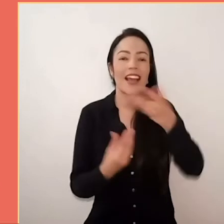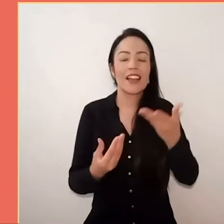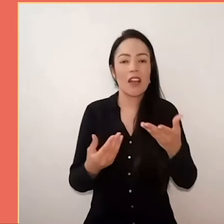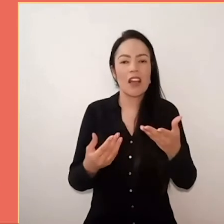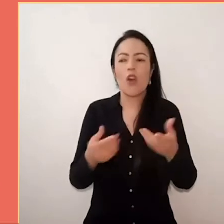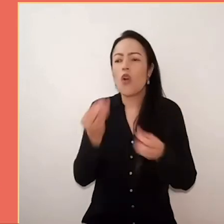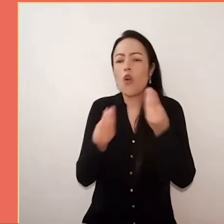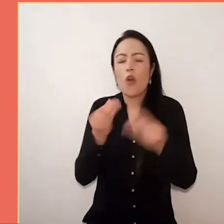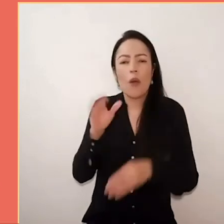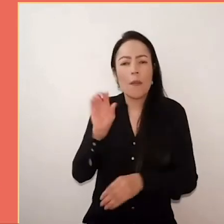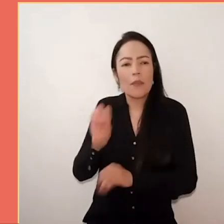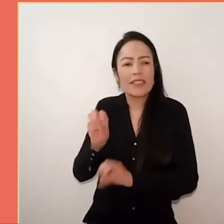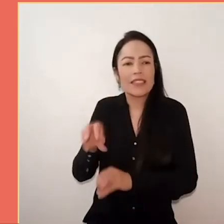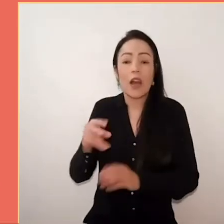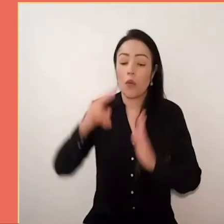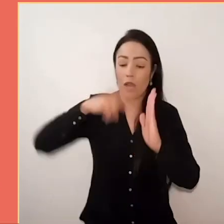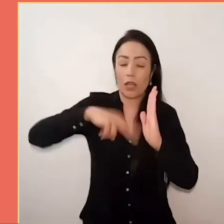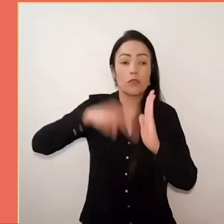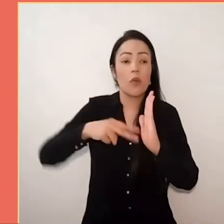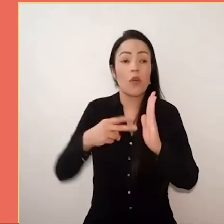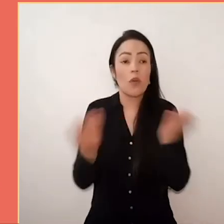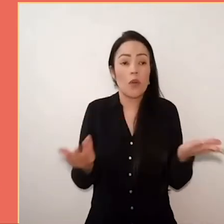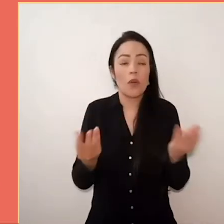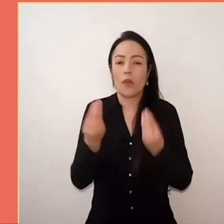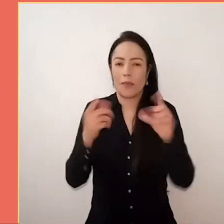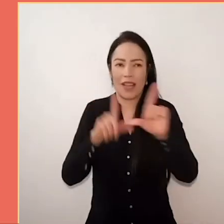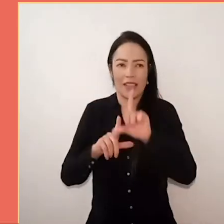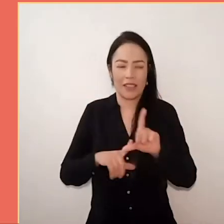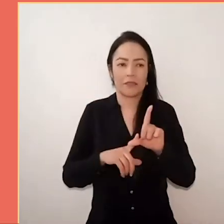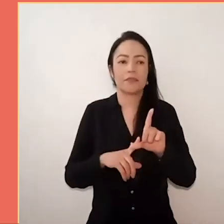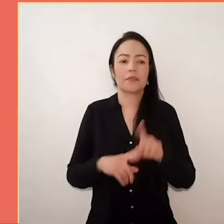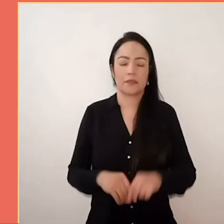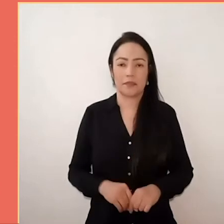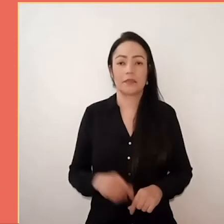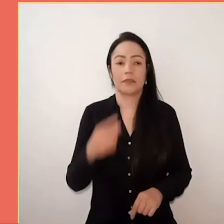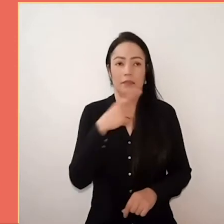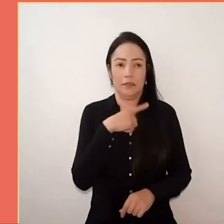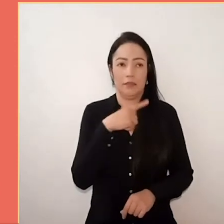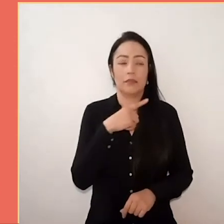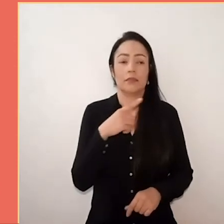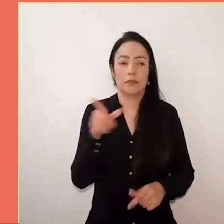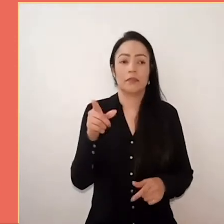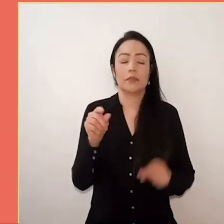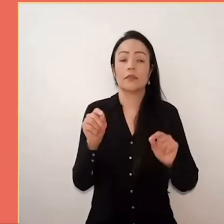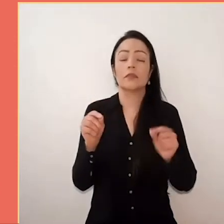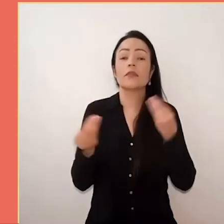a cada leitor é um leitor, quando estamos falando de leitor literário, e eu acho que essa questão dessa ligação das obras